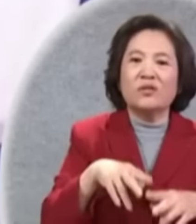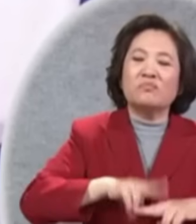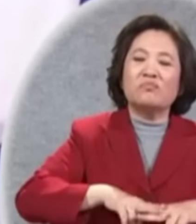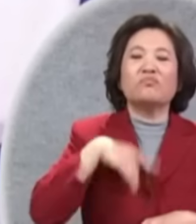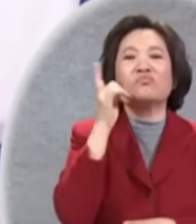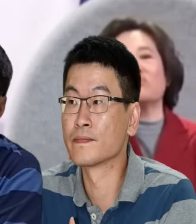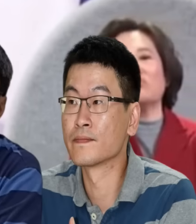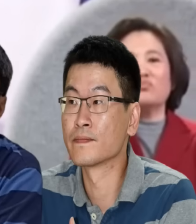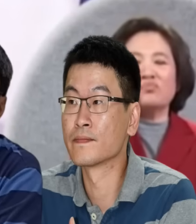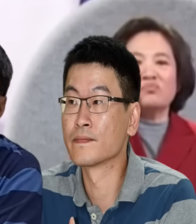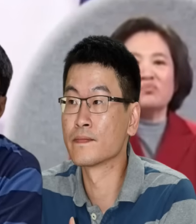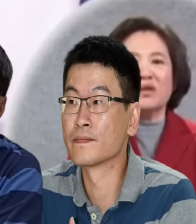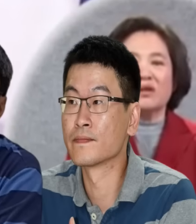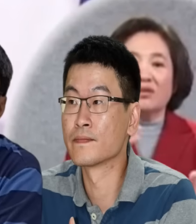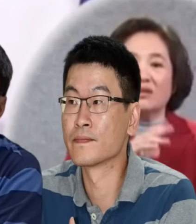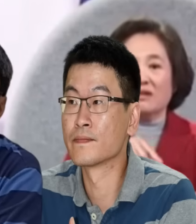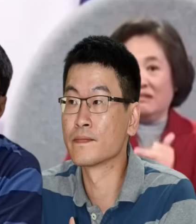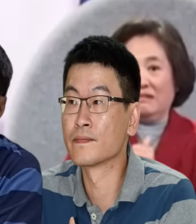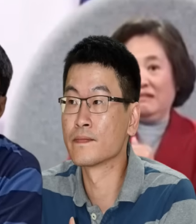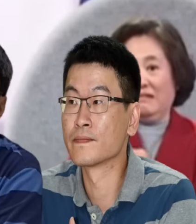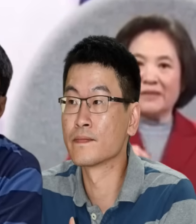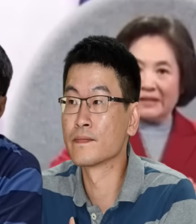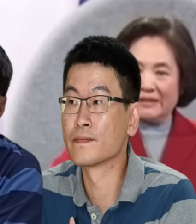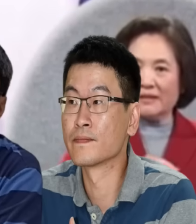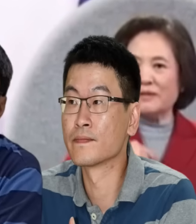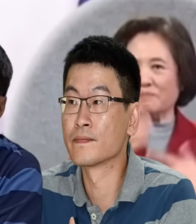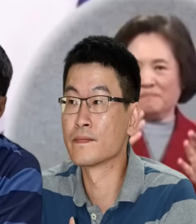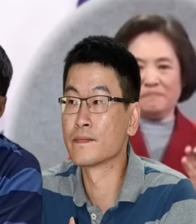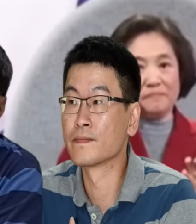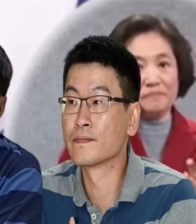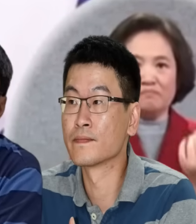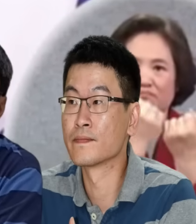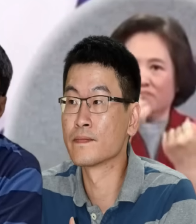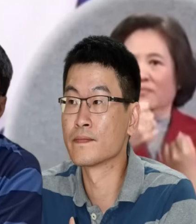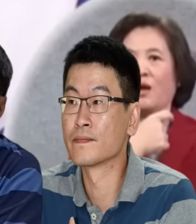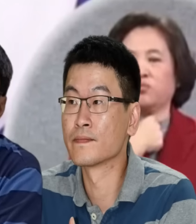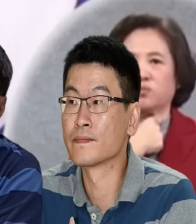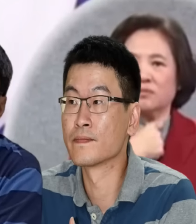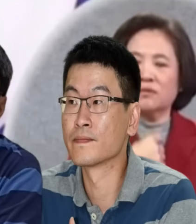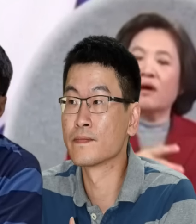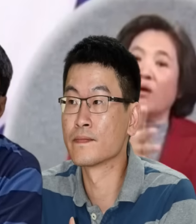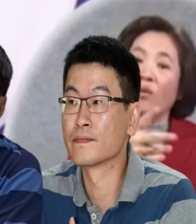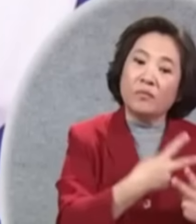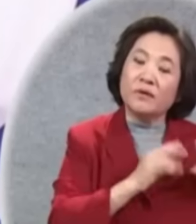像不像一個媽媽生了三胞胎 蔡英文總統 你用的是什麼民進黨